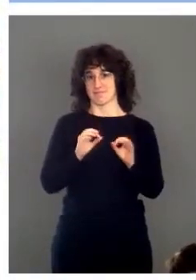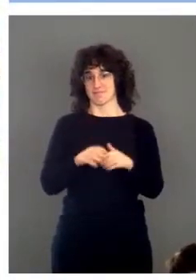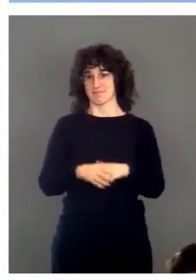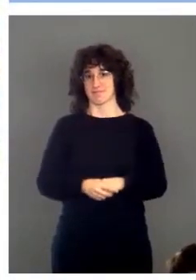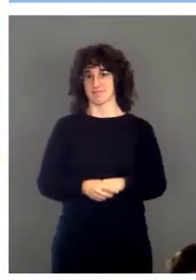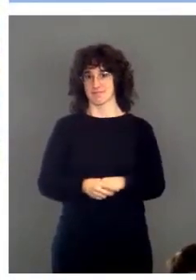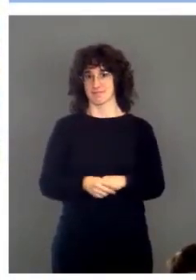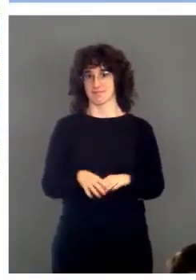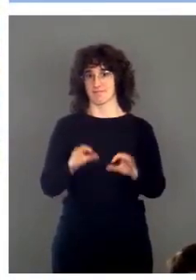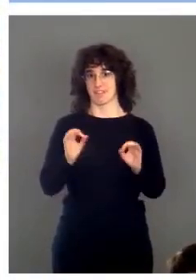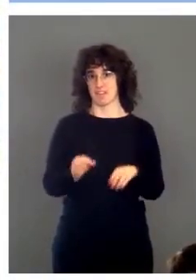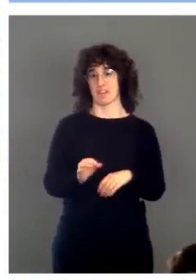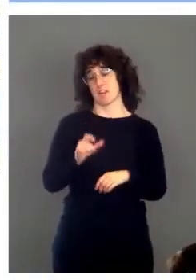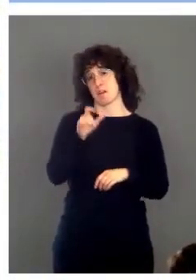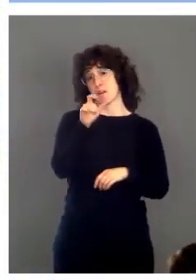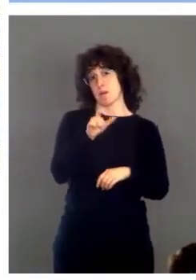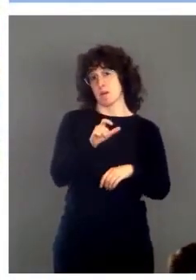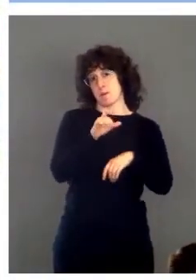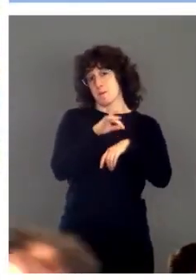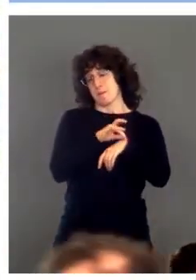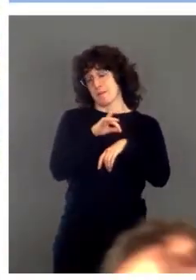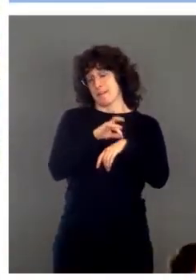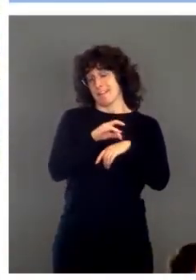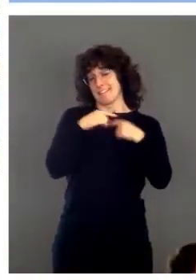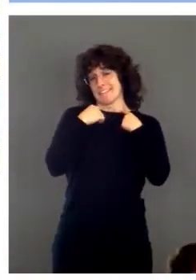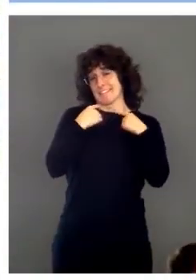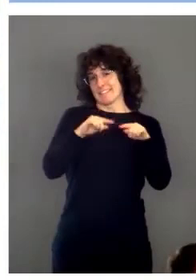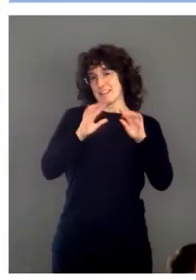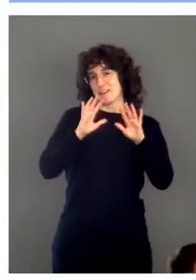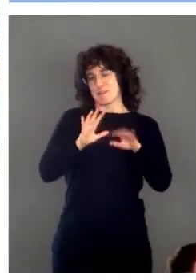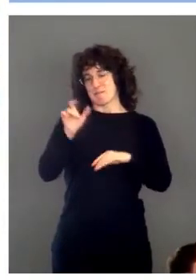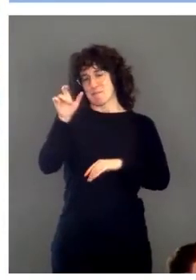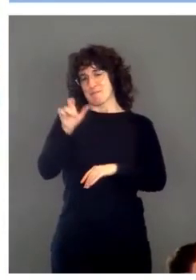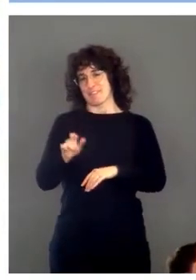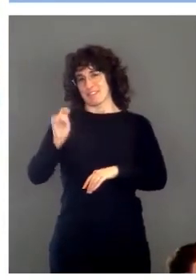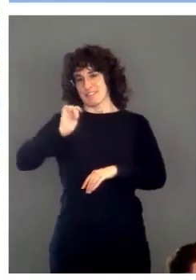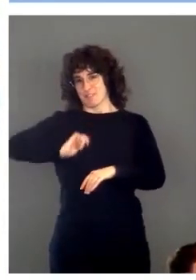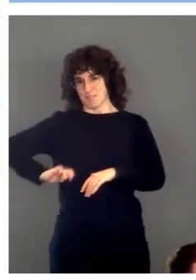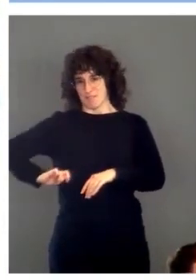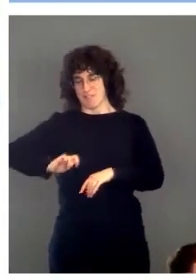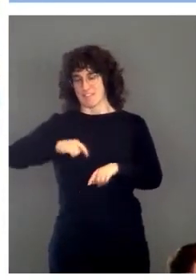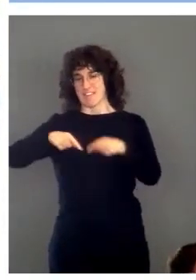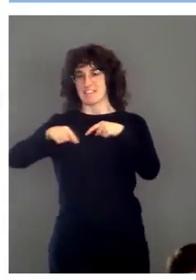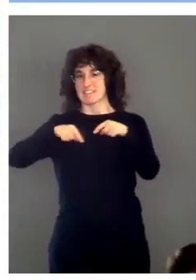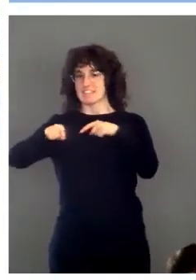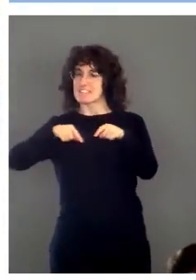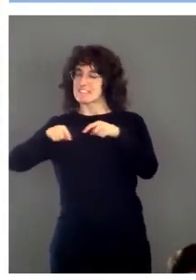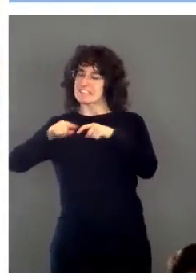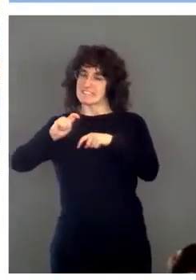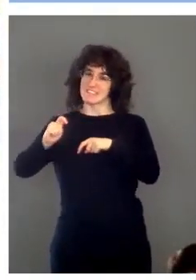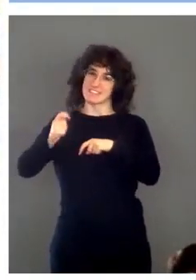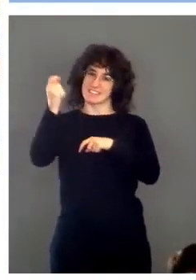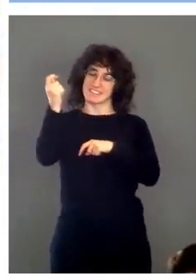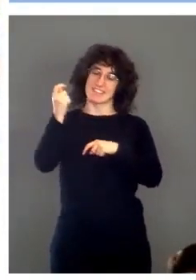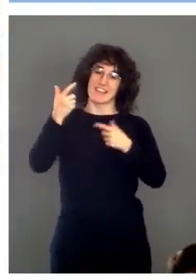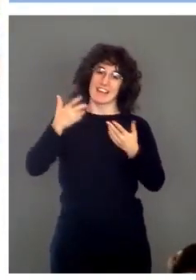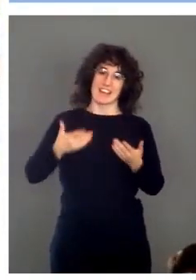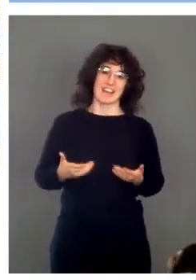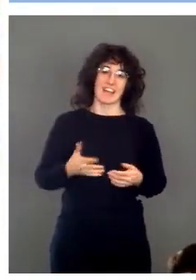Pero ganamos un gran profesional del transporte que Que hoy Viene a recoger Su galardón Jesús María Martínez De Irujo